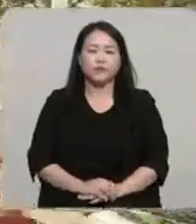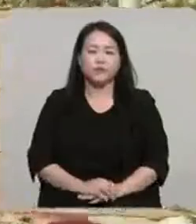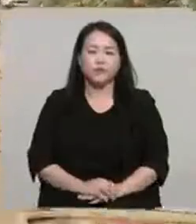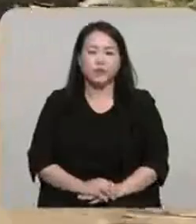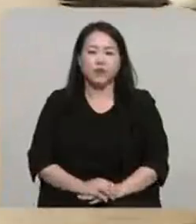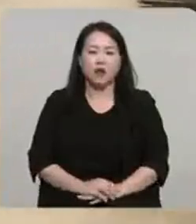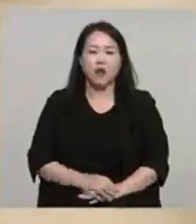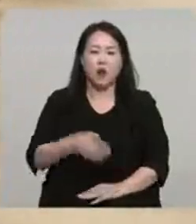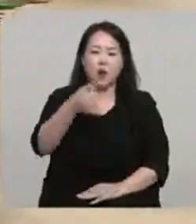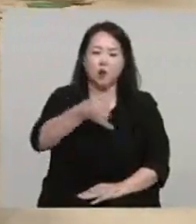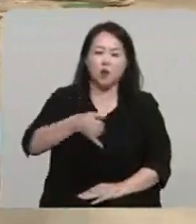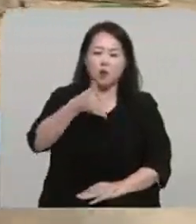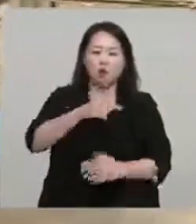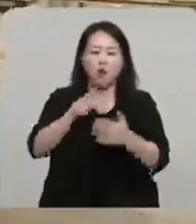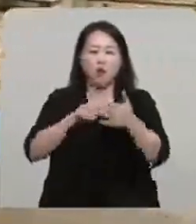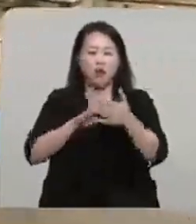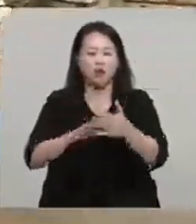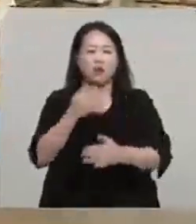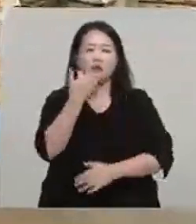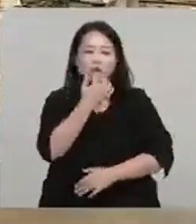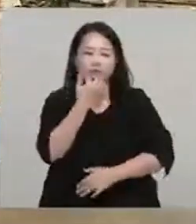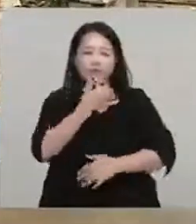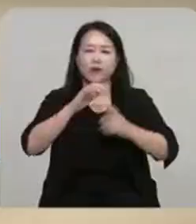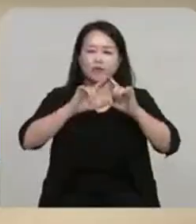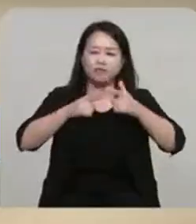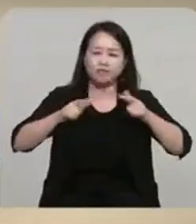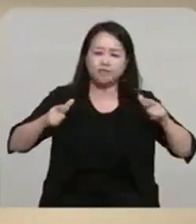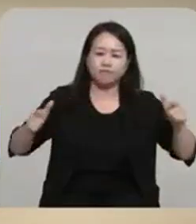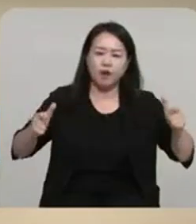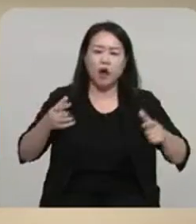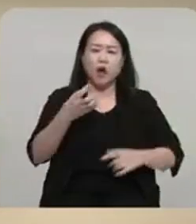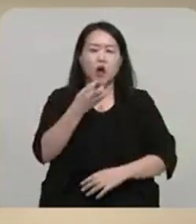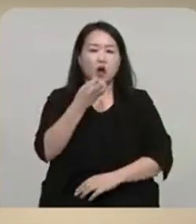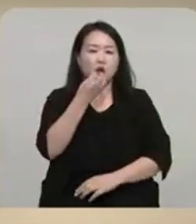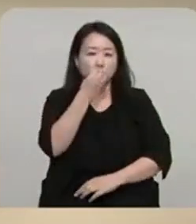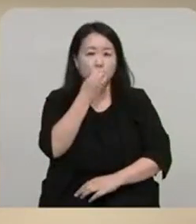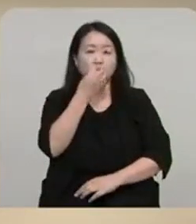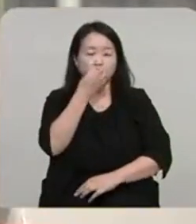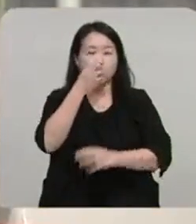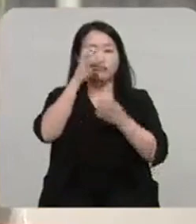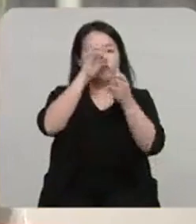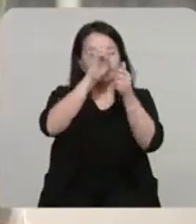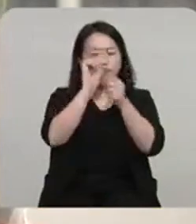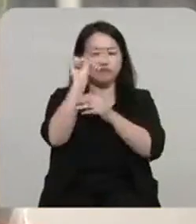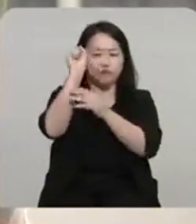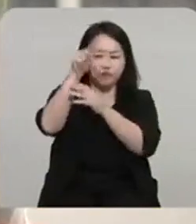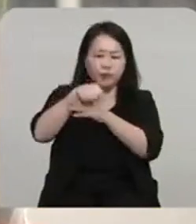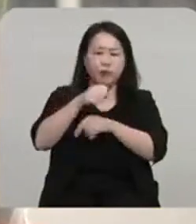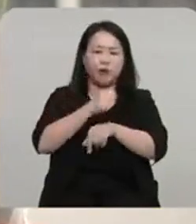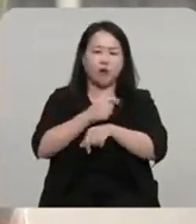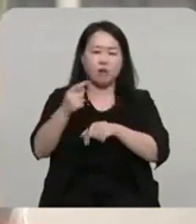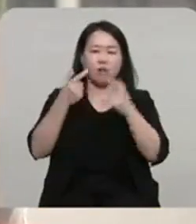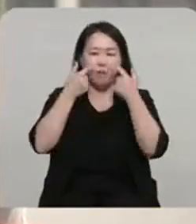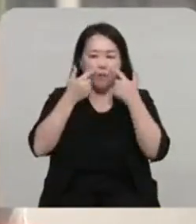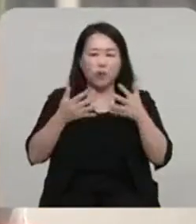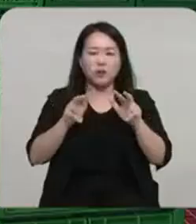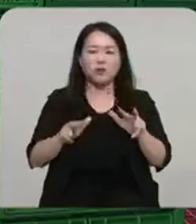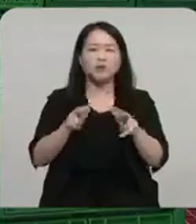농장 안에 색색의 토마토가 줄줄이 매달려있습니다. 본격적인 출하기를 맞았지만 농민 마음은 그리 밝지 못합니다.